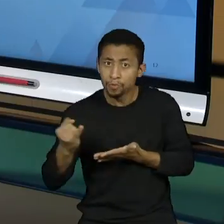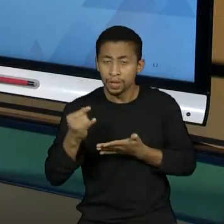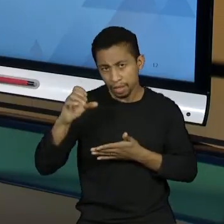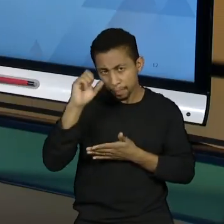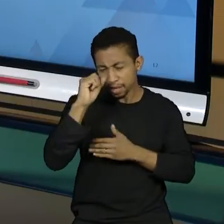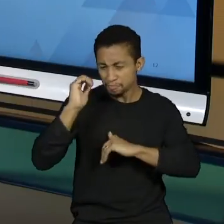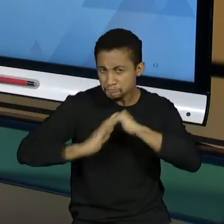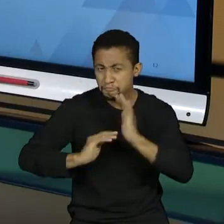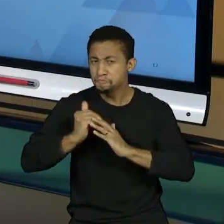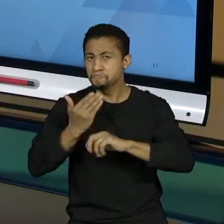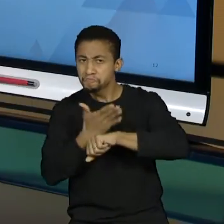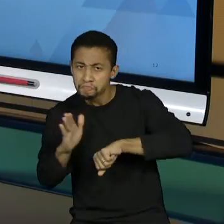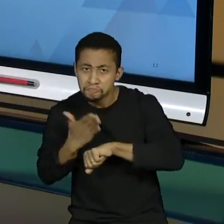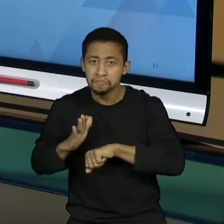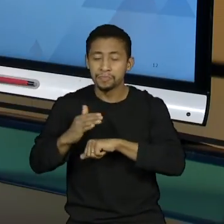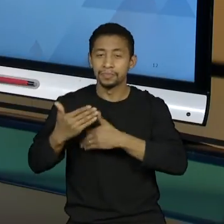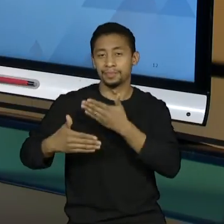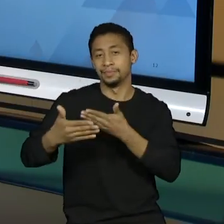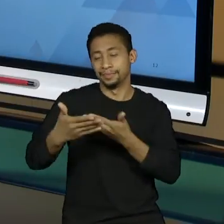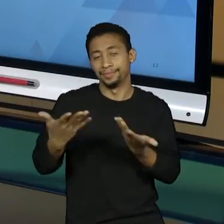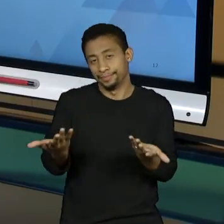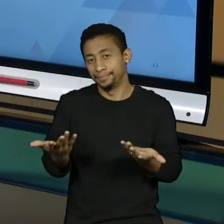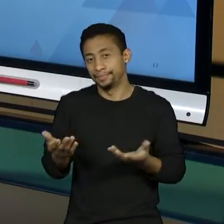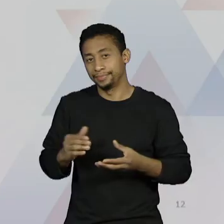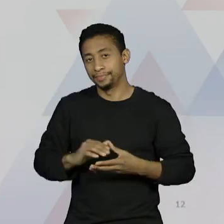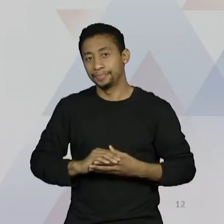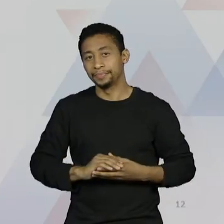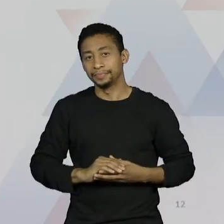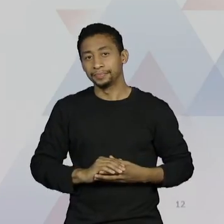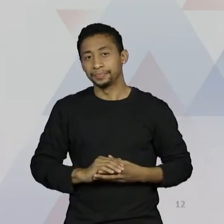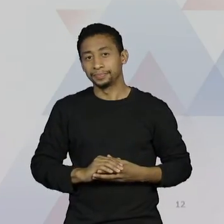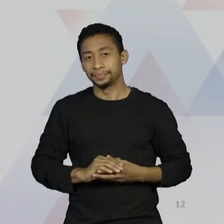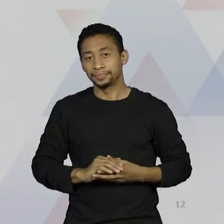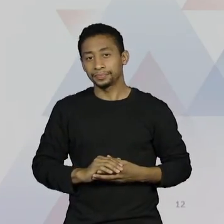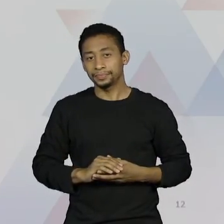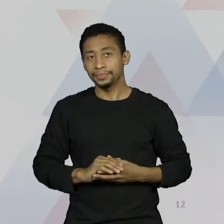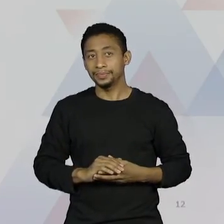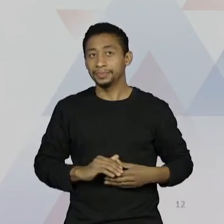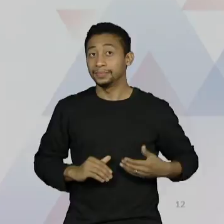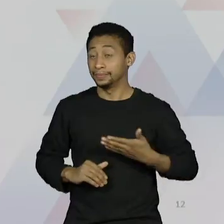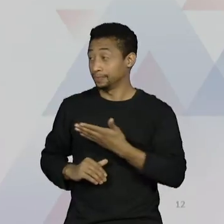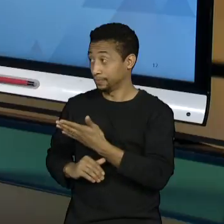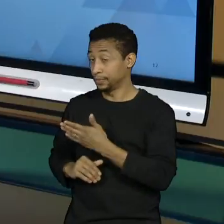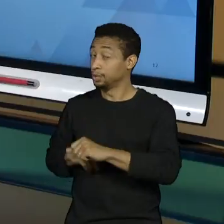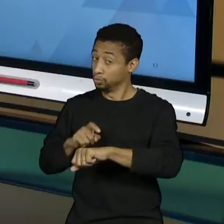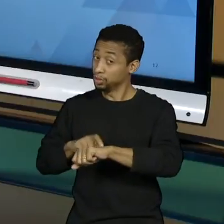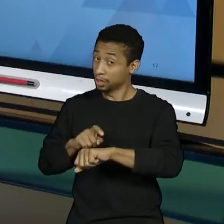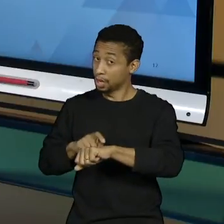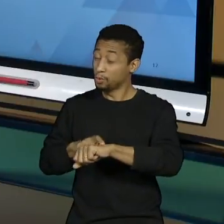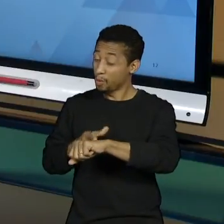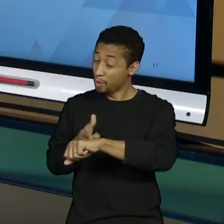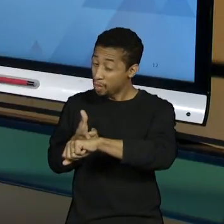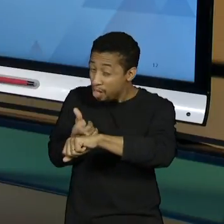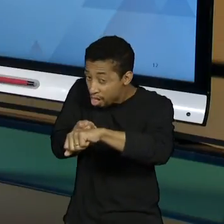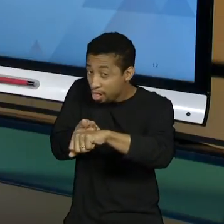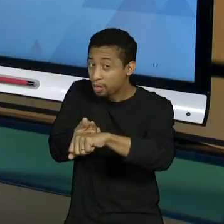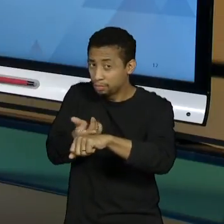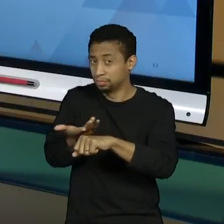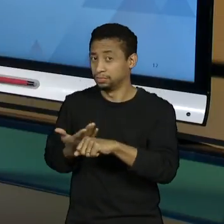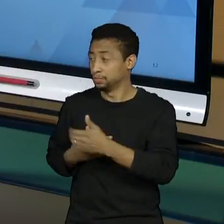ISSO DAQUI MELHOR", ASSIM POR DIANTE. "O TEMPO É SEMPRE CURTO". "VAMOS ANALISAR, QUAL O PROBLEMA? O TEMPO",